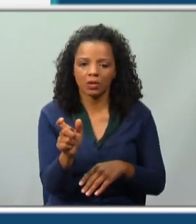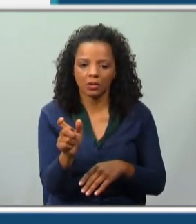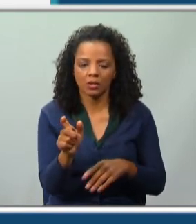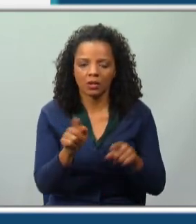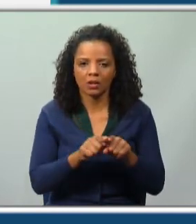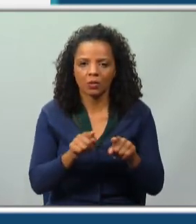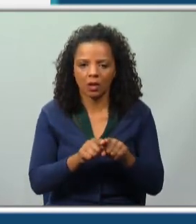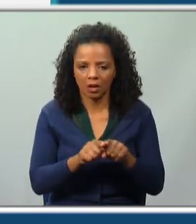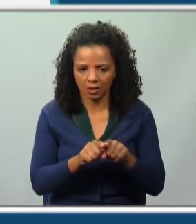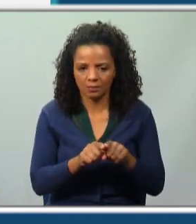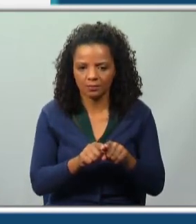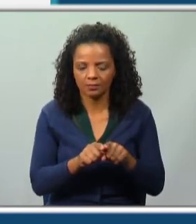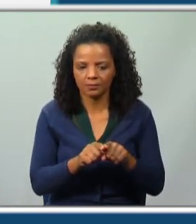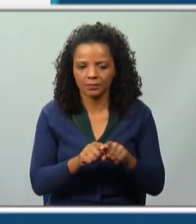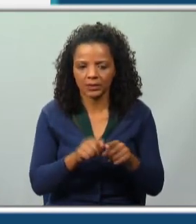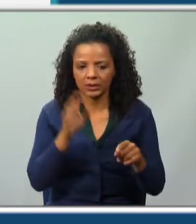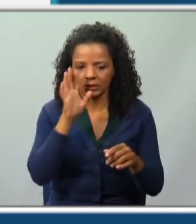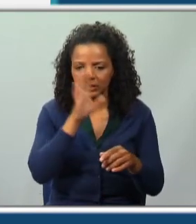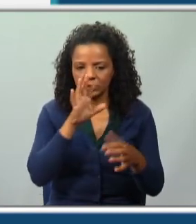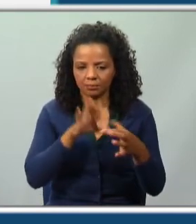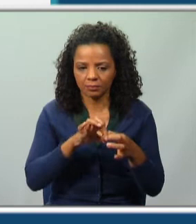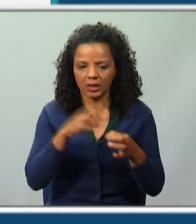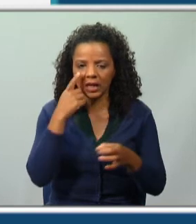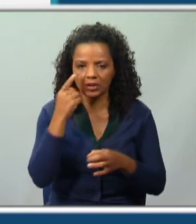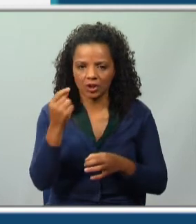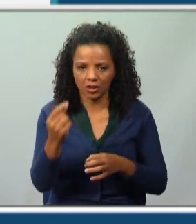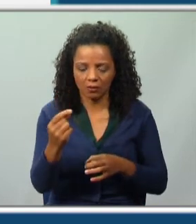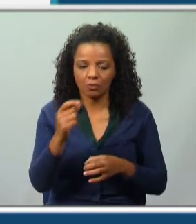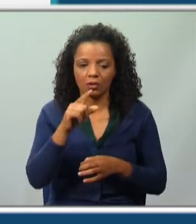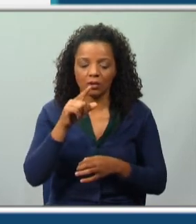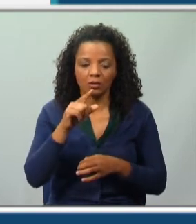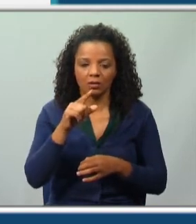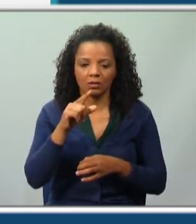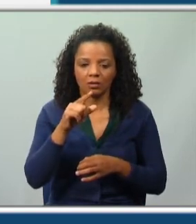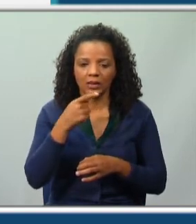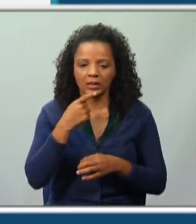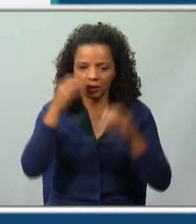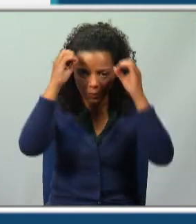sorumbático se empregado com o adjetivo pode significar ainda tem cifras sem 如果與形容詞一起使用，則為陰沉可能意味著仍有數字沒有